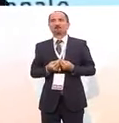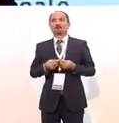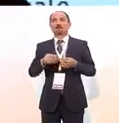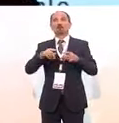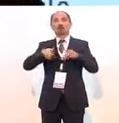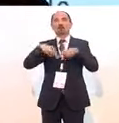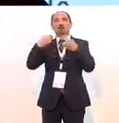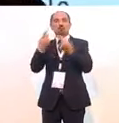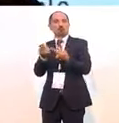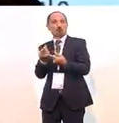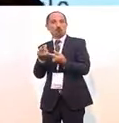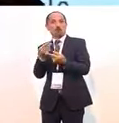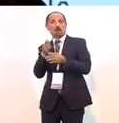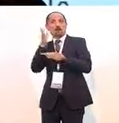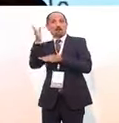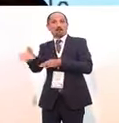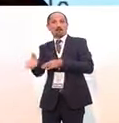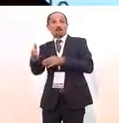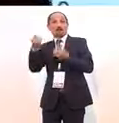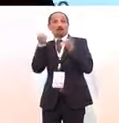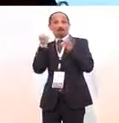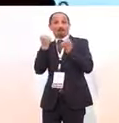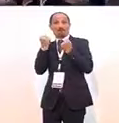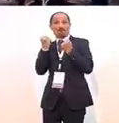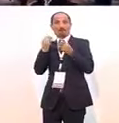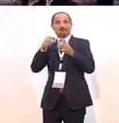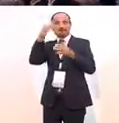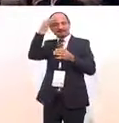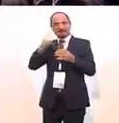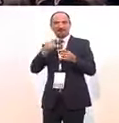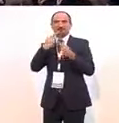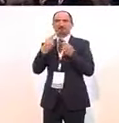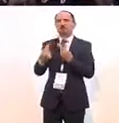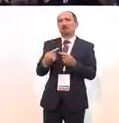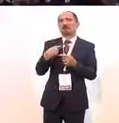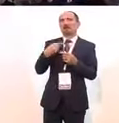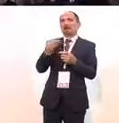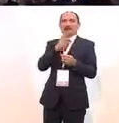abbiamo la forza e l’intelligenza di dire che non è il reddito di cittadinanza la soluzione